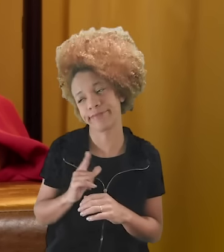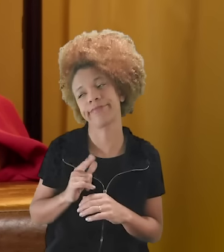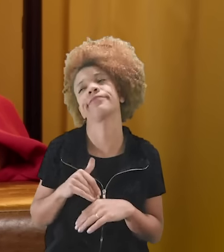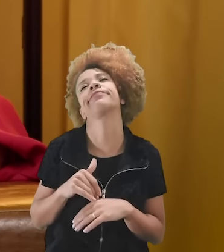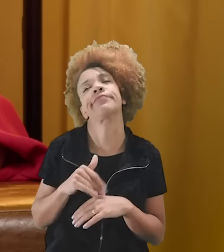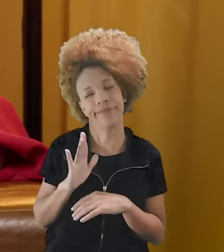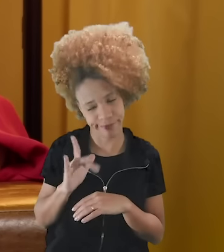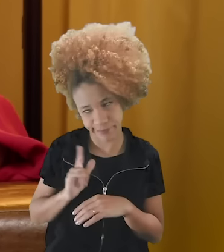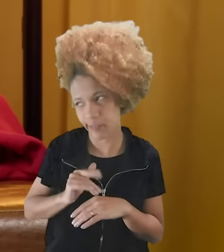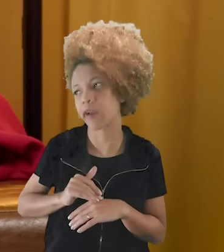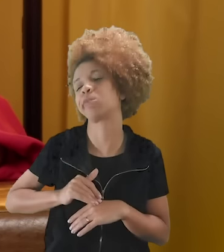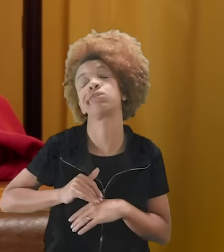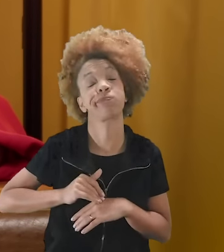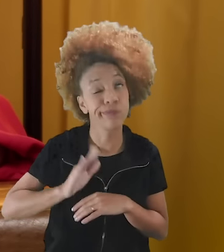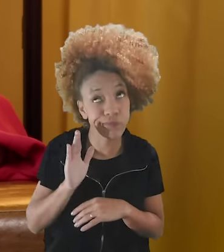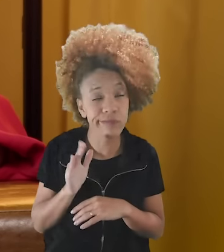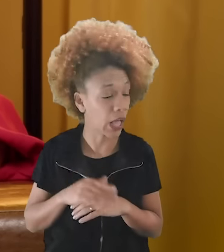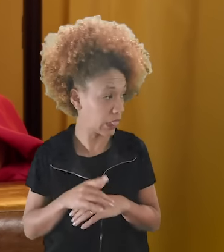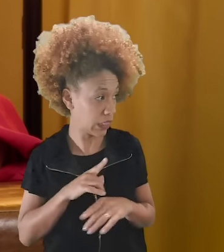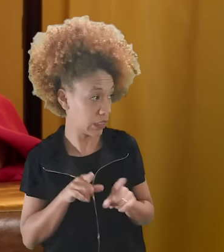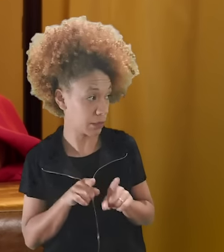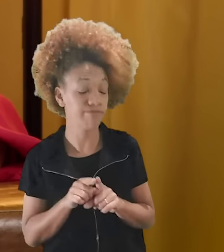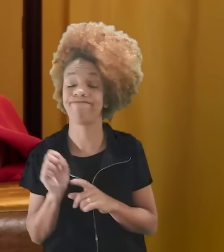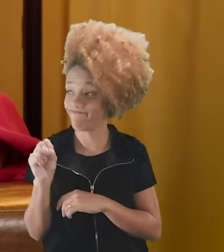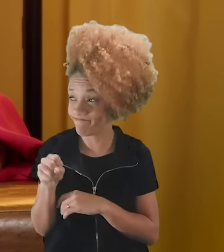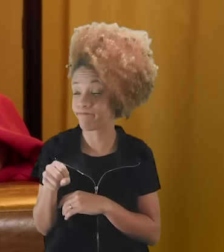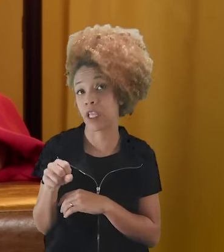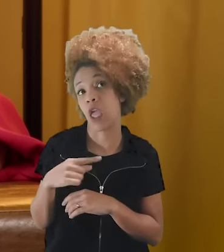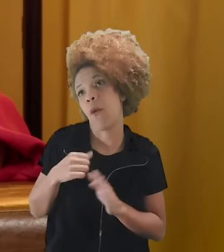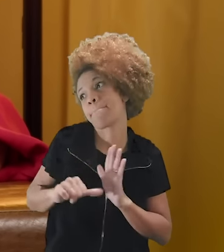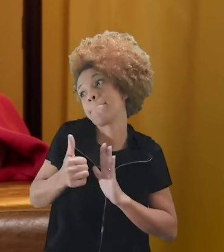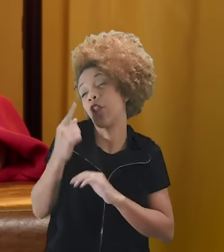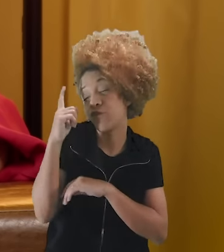mais tem demais tem demais e posso te dizer como eu fui a primeira foi muito complicado